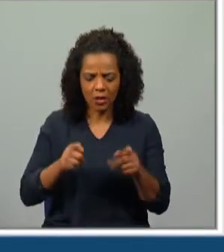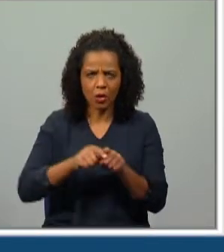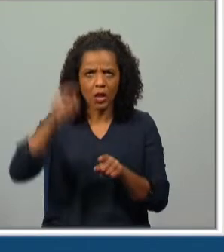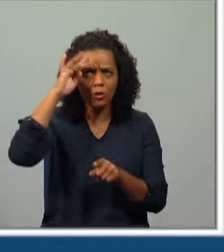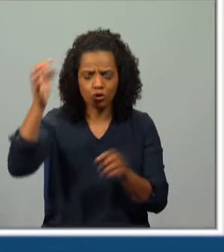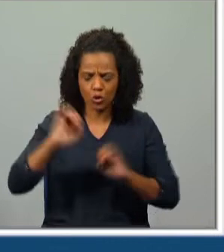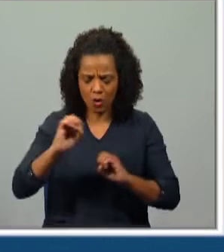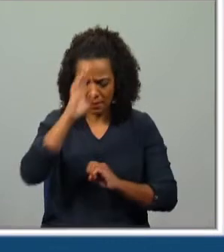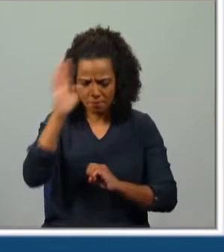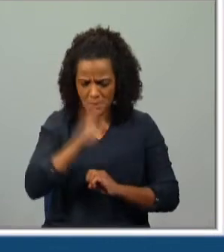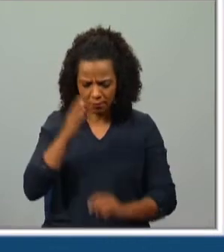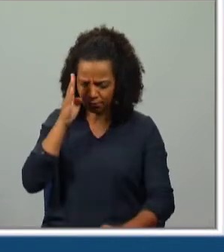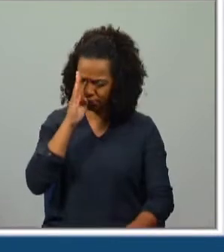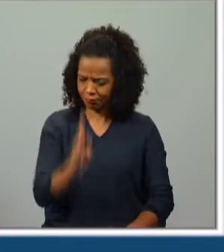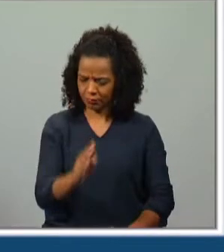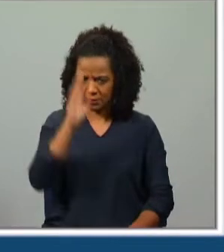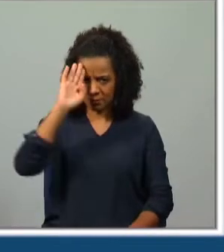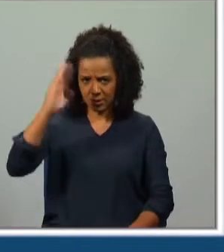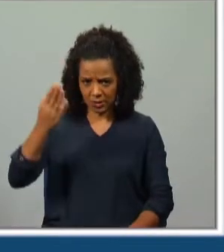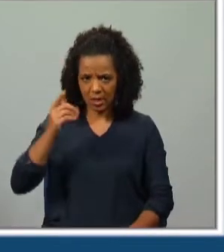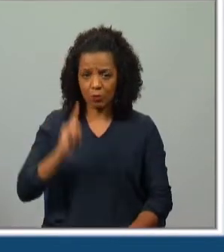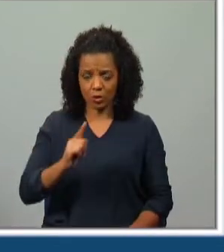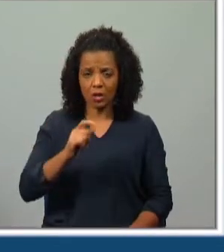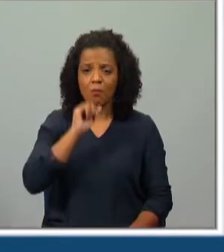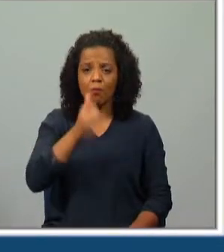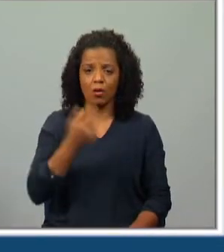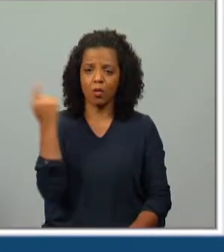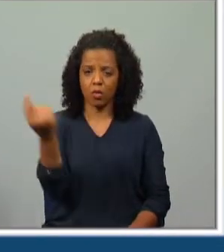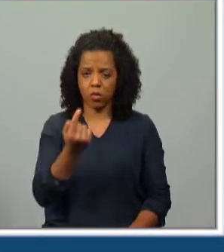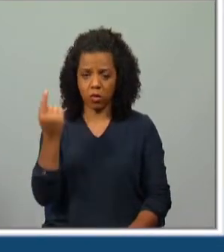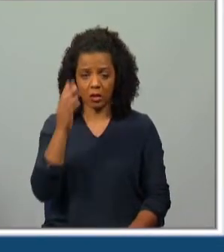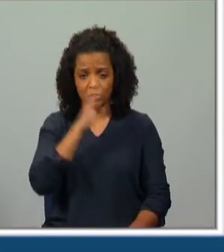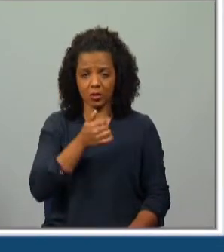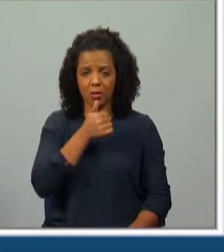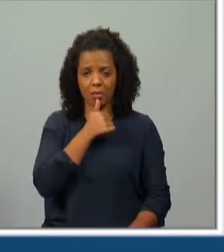tem consciência de que a morte é inevitável se nada fizer então 意識到死亡是如果你什麼都不做，那是不可避免的